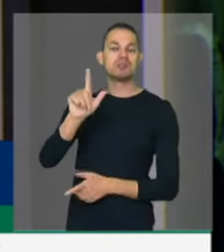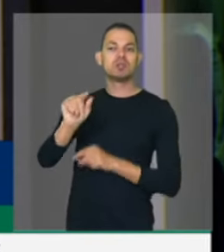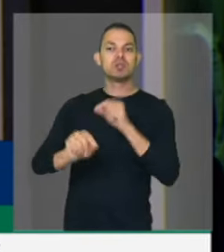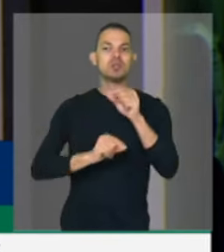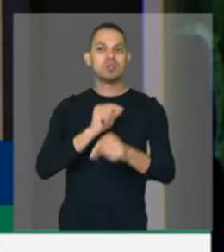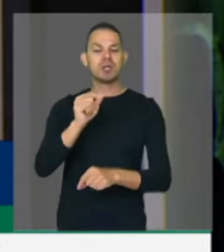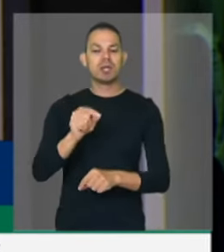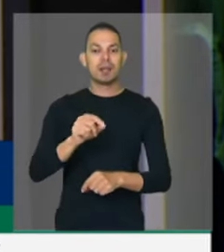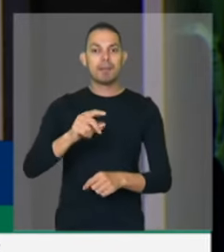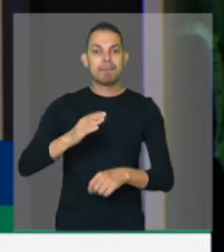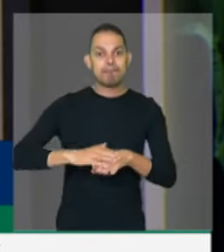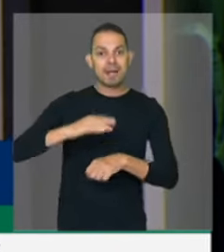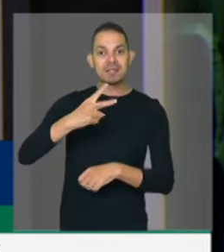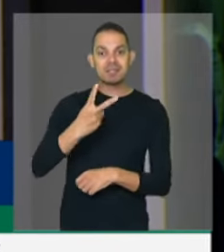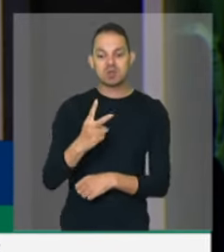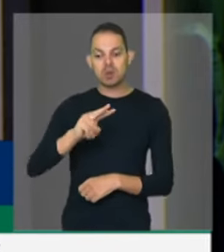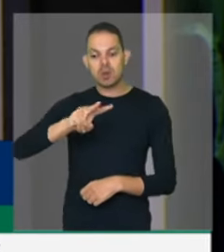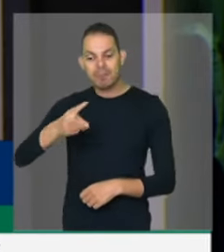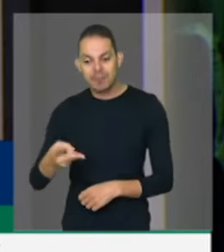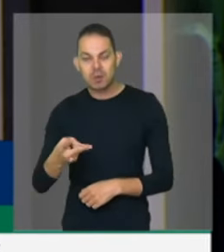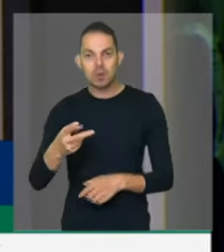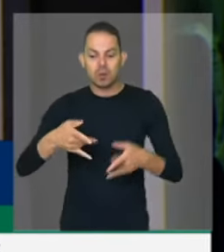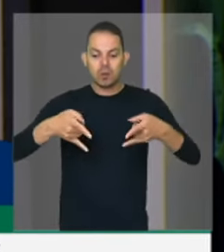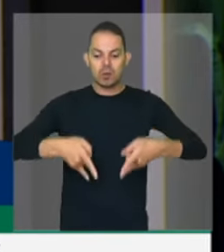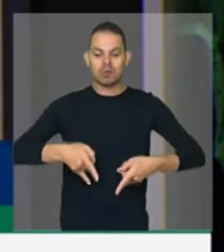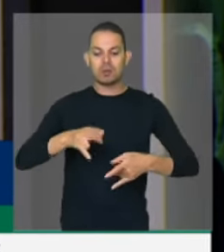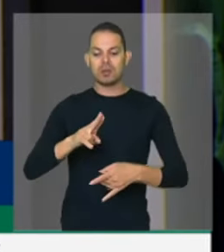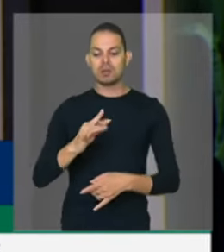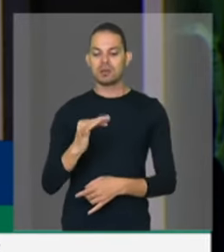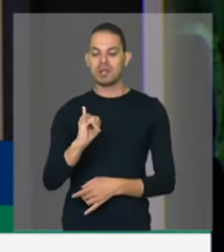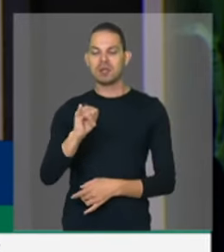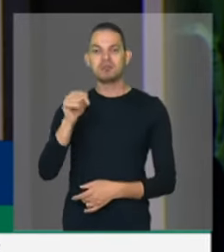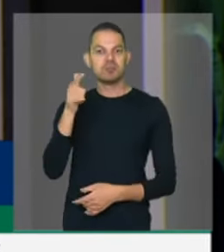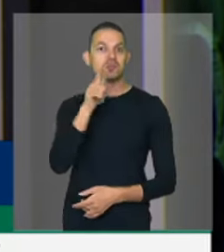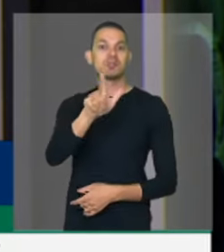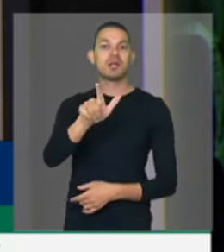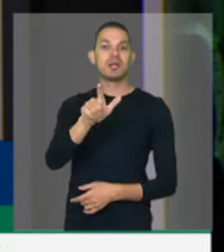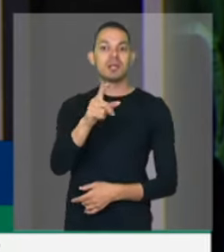LEITOS DE UTI . DOIS MIL LEITOS DE UTI QUIÇÁTRÊS.